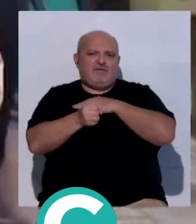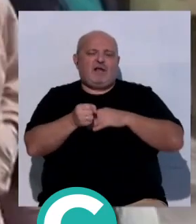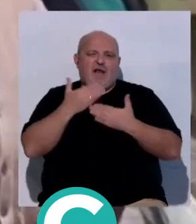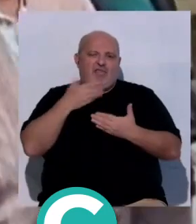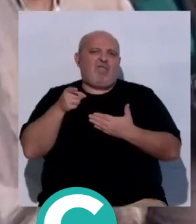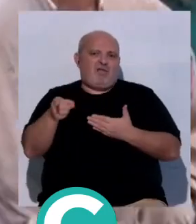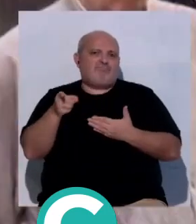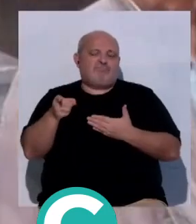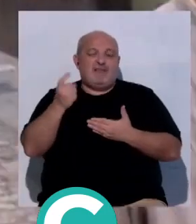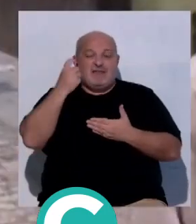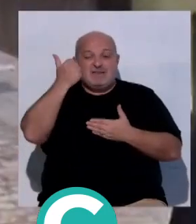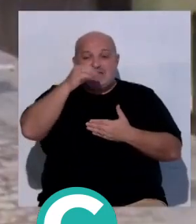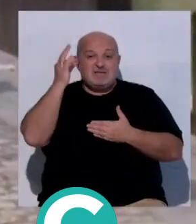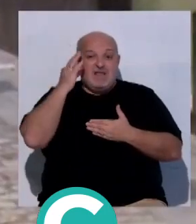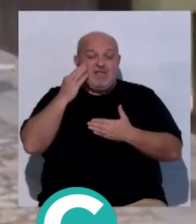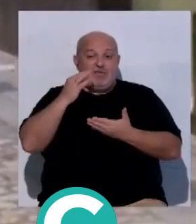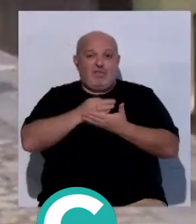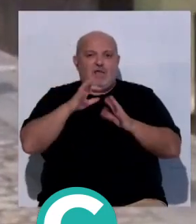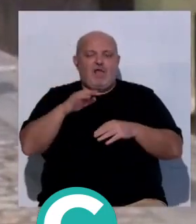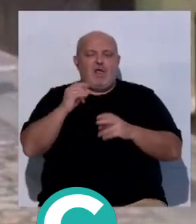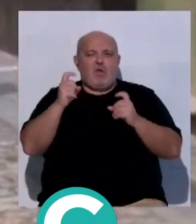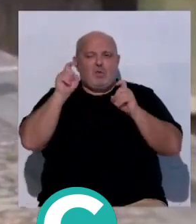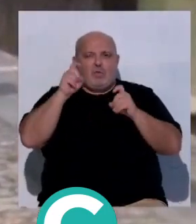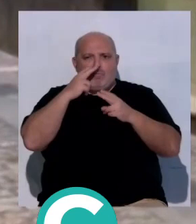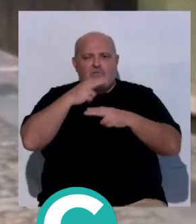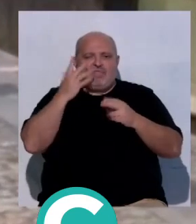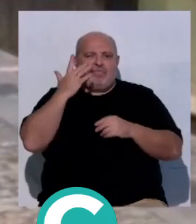todos los niños y todas las niñas de la ciudad de Cádiz tengan una educación pública vi y de calidad